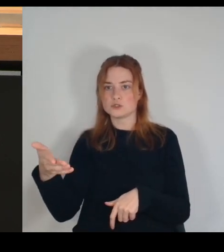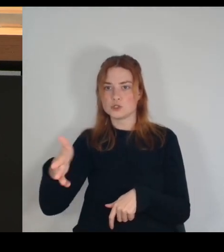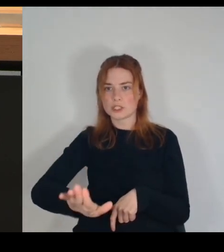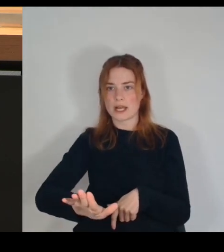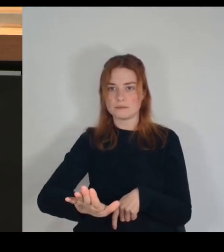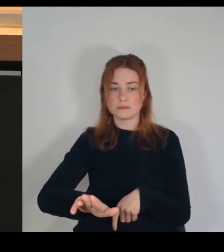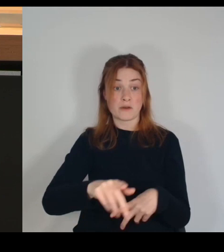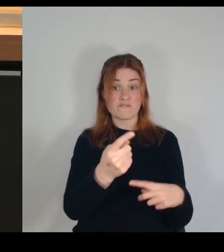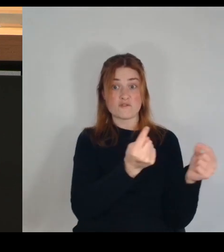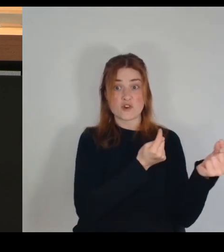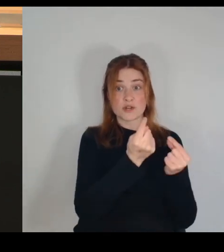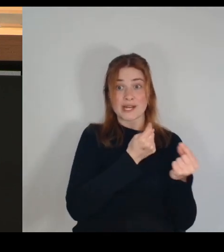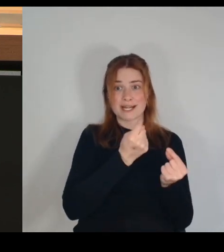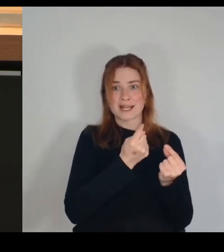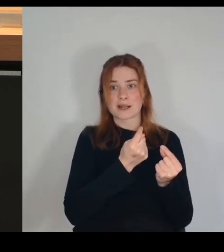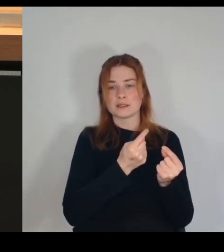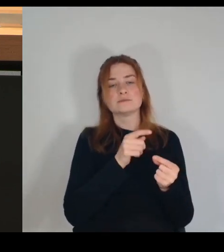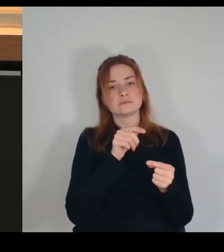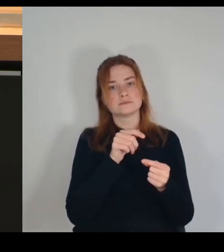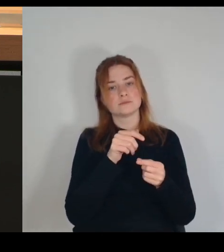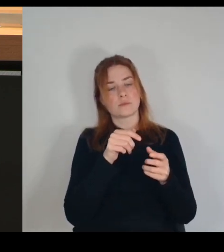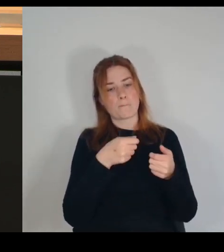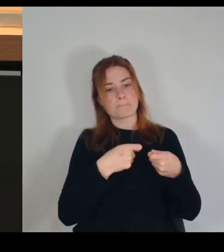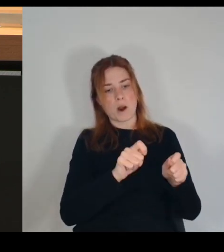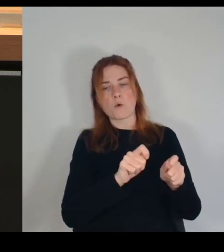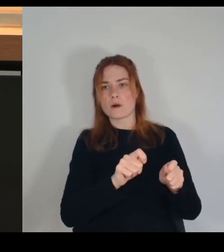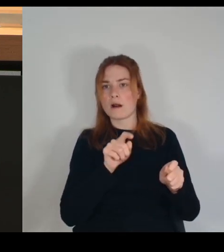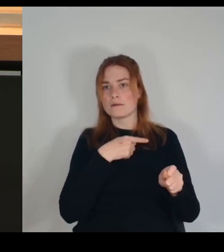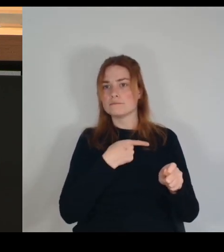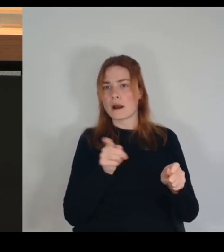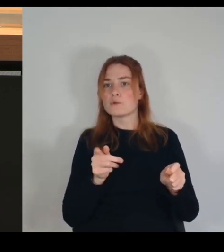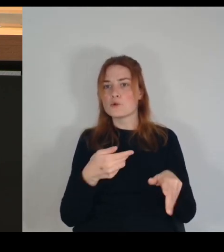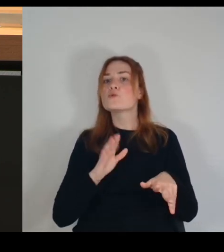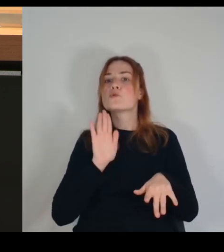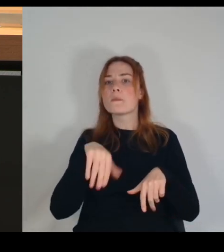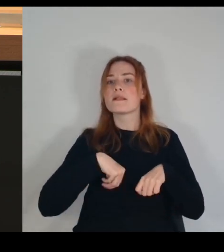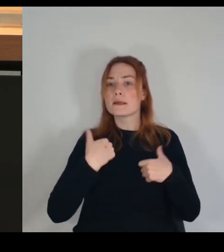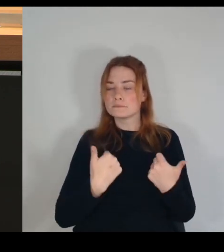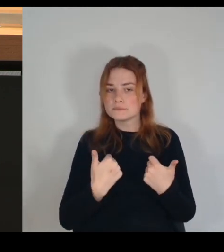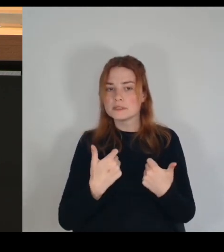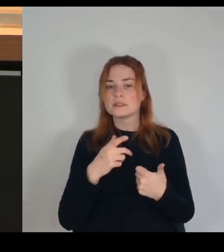Es handelt sich stattdessen um Migranten, die illegal ins Land einwandern und nach Artikel 16 a